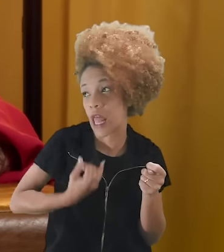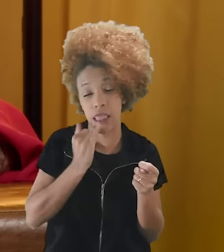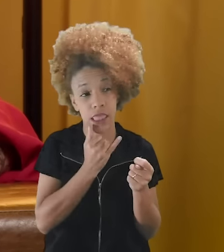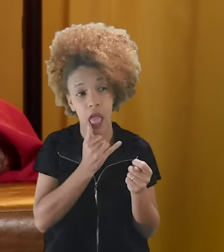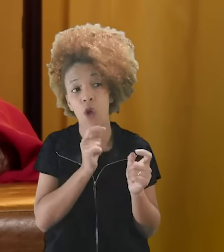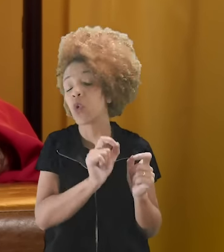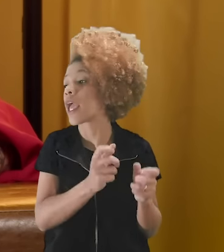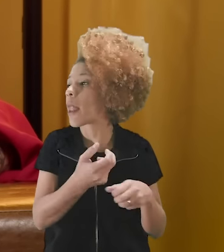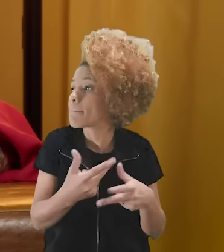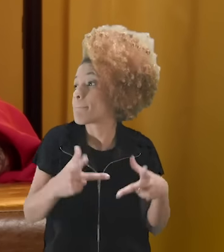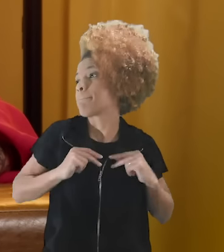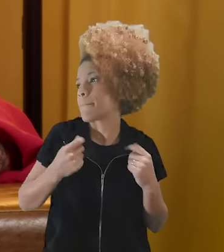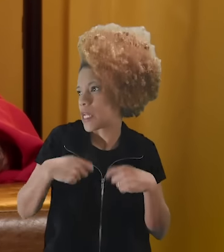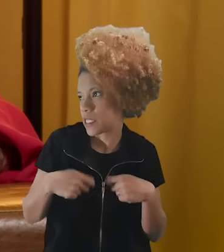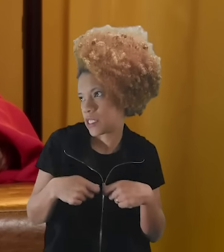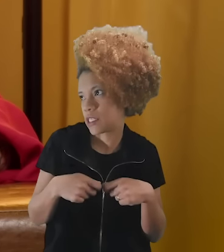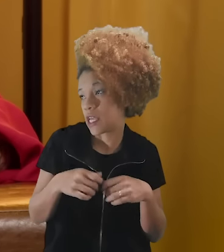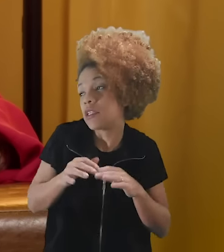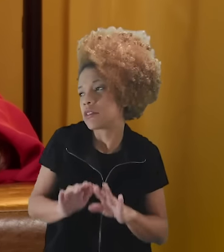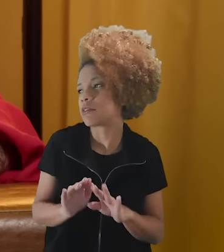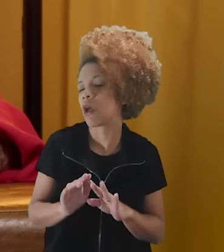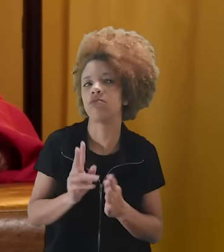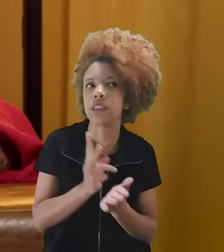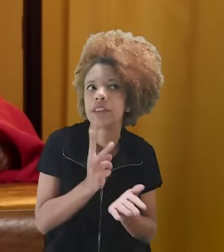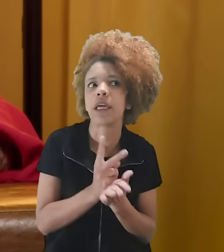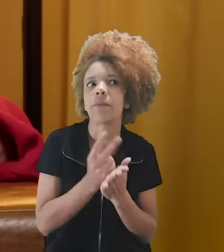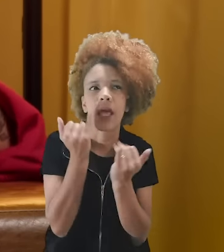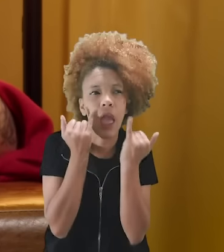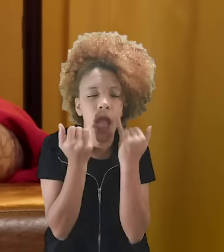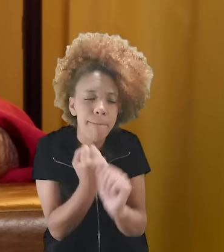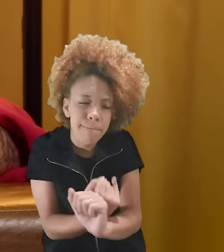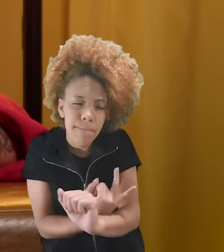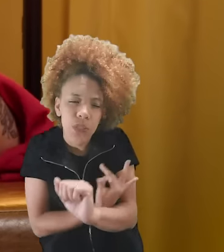aquela pessoa o que ela merece né então a gente sempre tenta passar o máximo de emoção o máximo